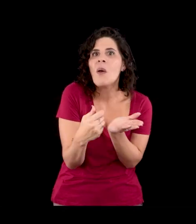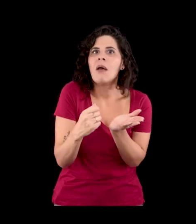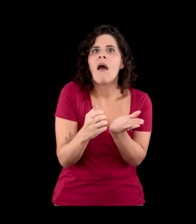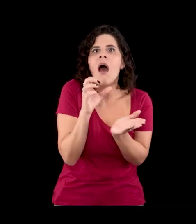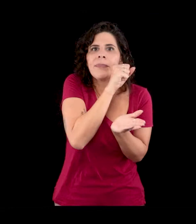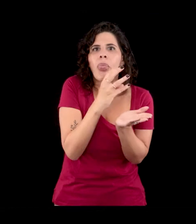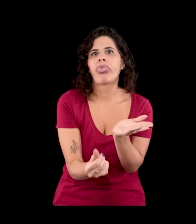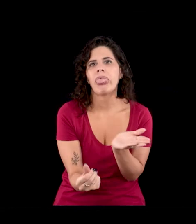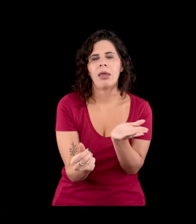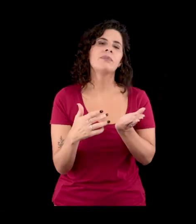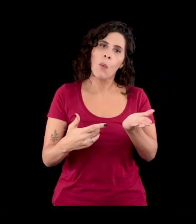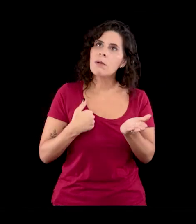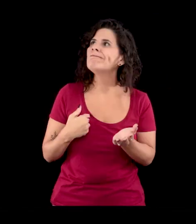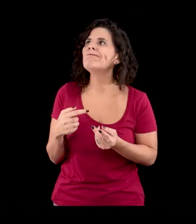E não achei no Brasil inteiro.